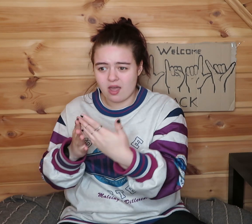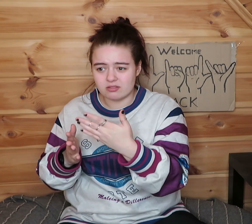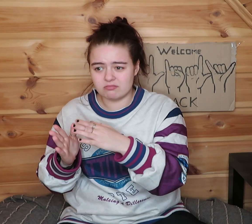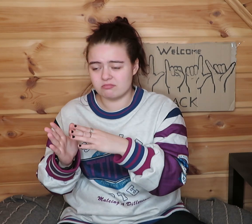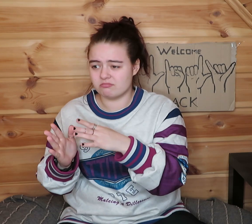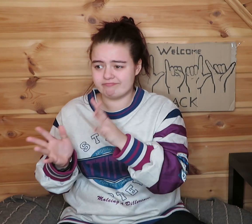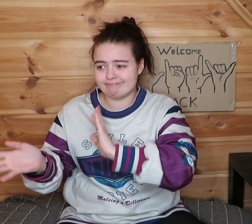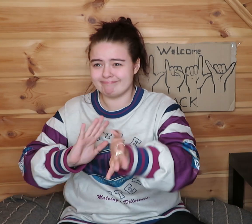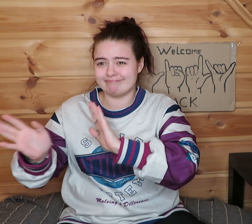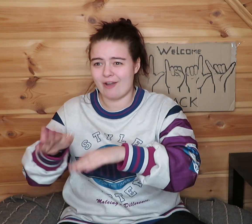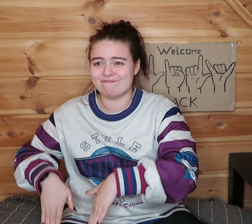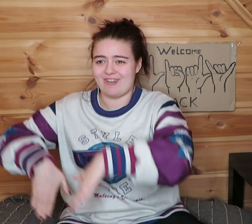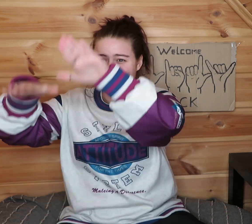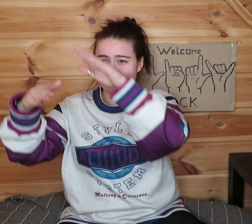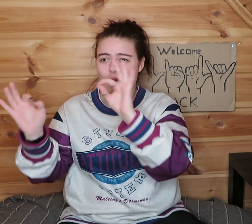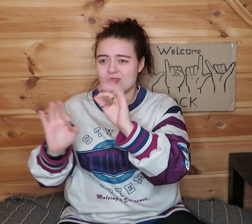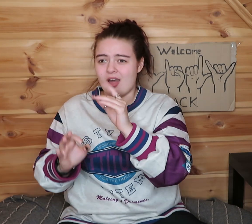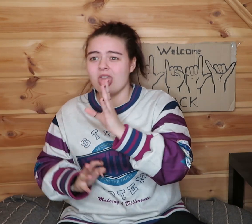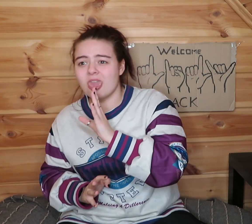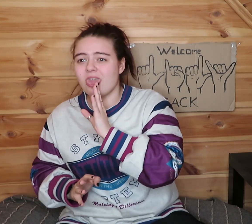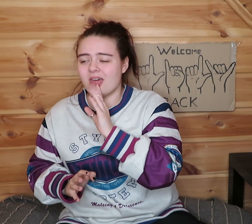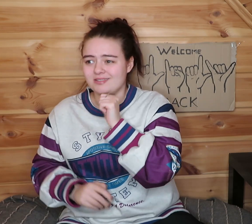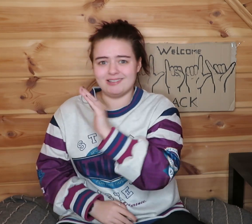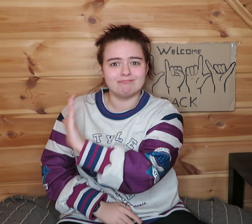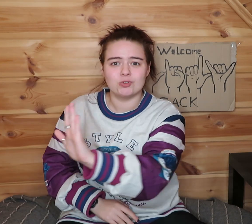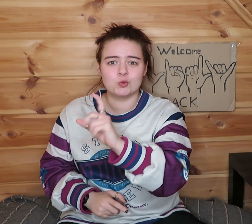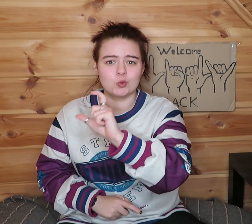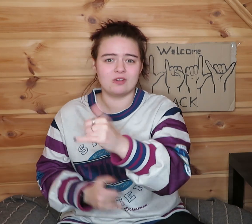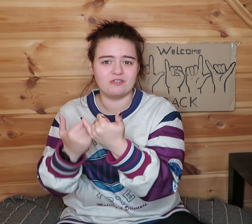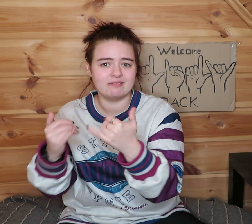Ob sie mit Gebärdensprache aufwachsen oder mit der Lautsprache.